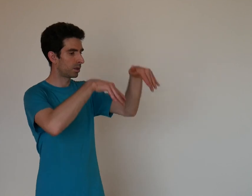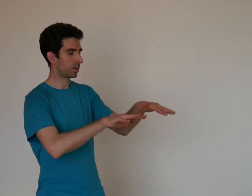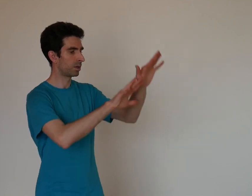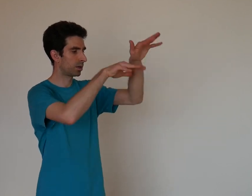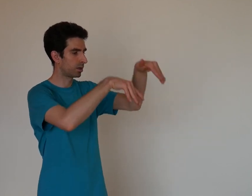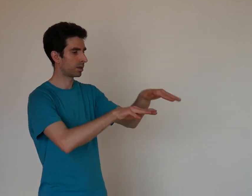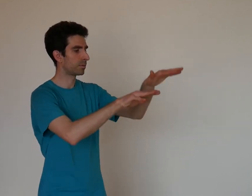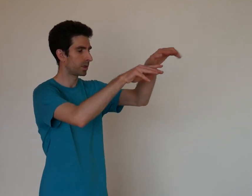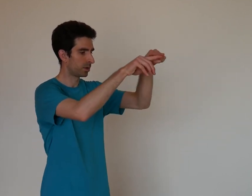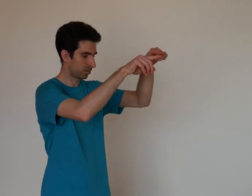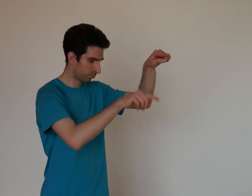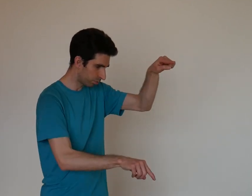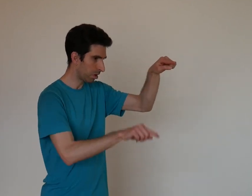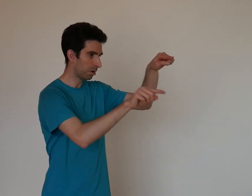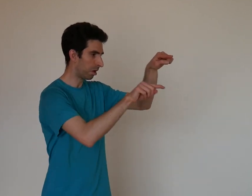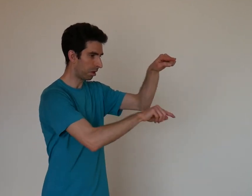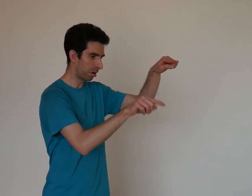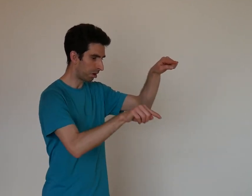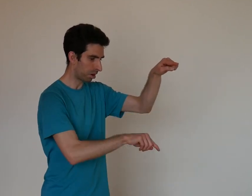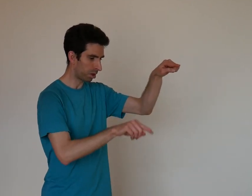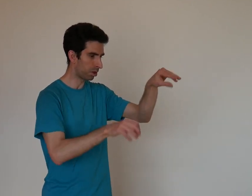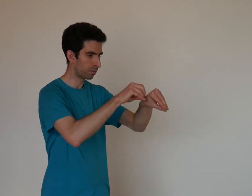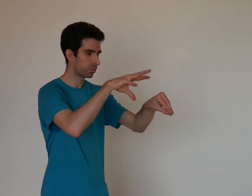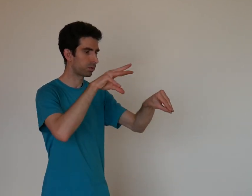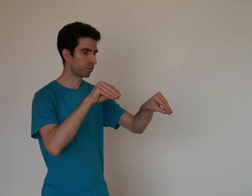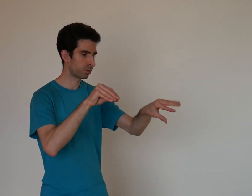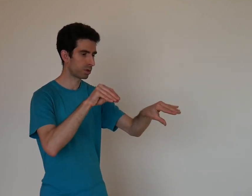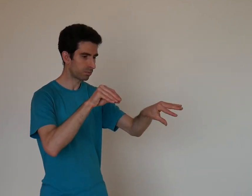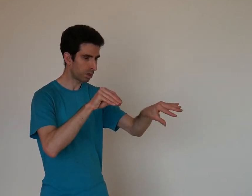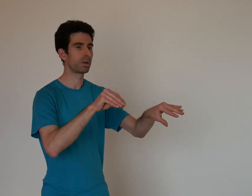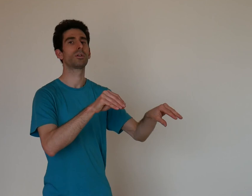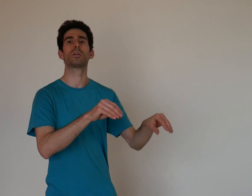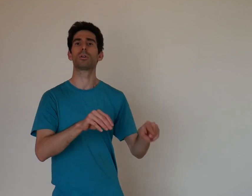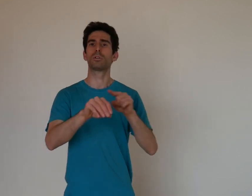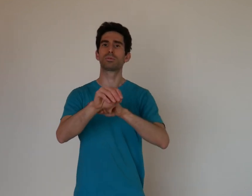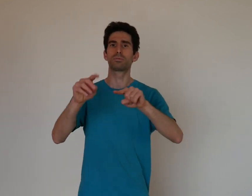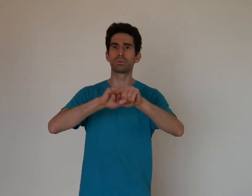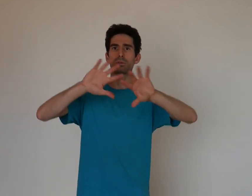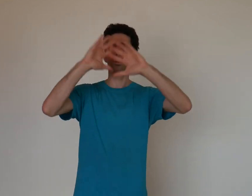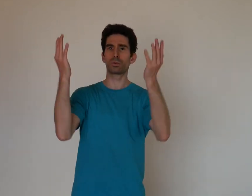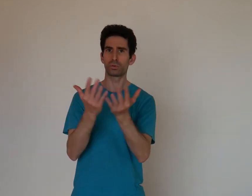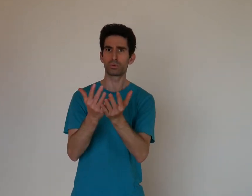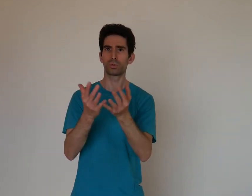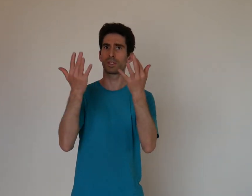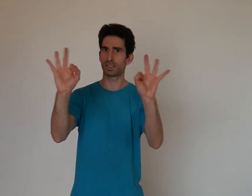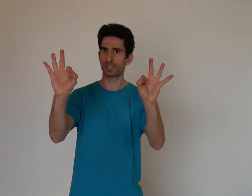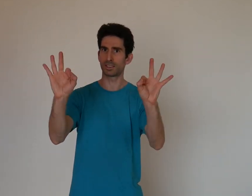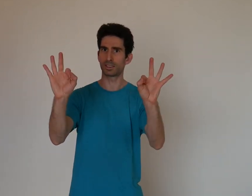Partout dans la mer, vit le calamar. Il a dix bras.